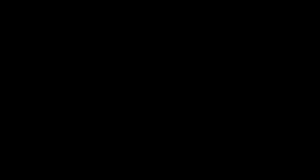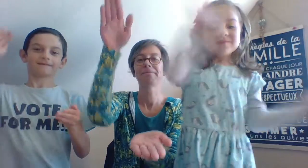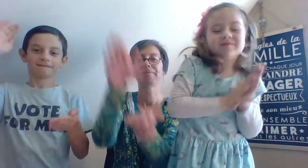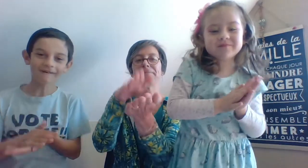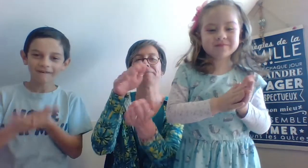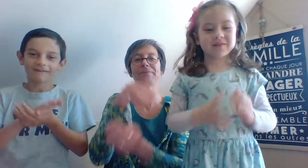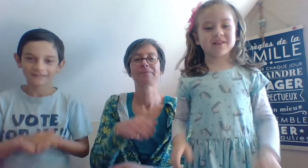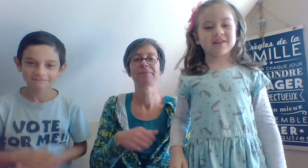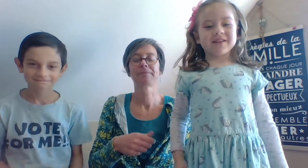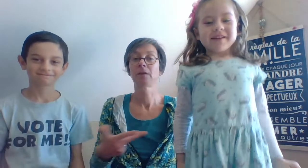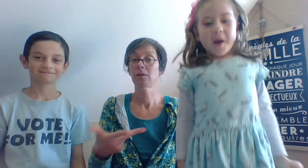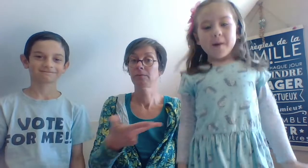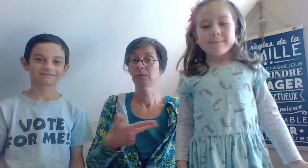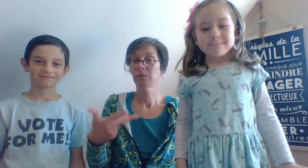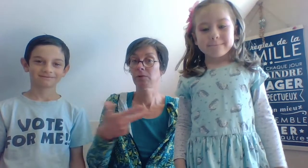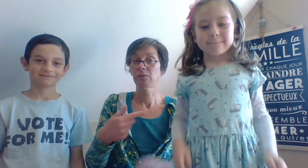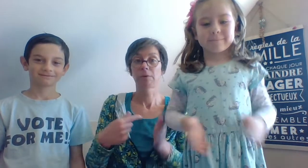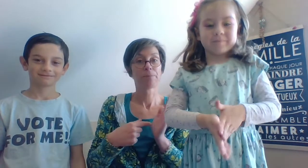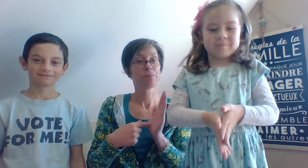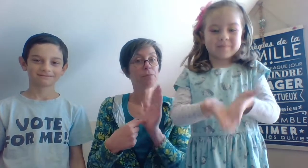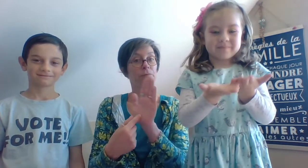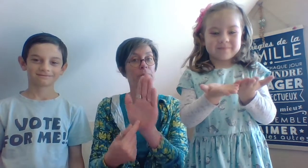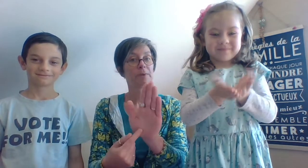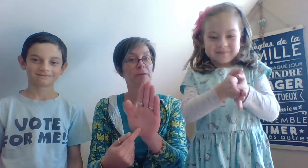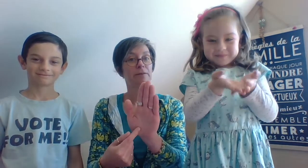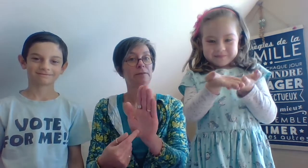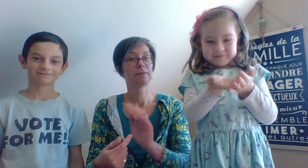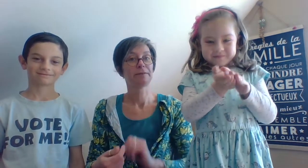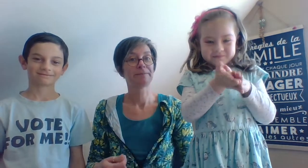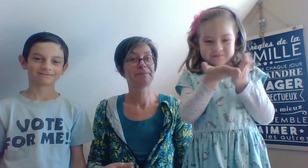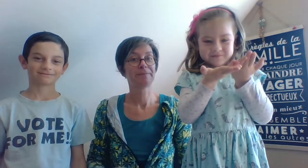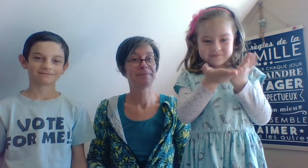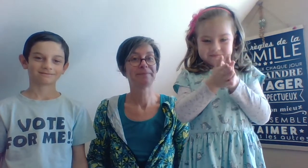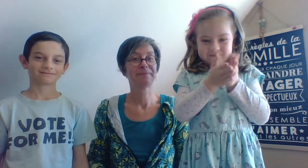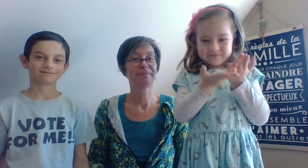*Clap* Nous vous présentons... un livre...